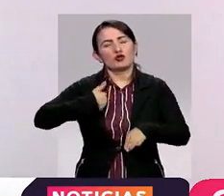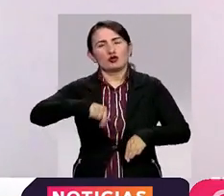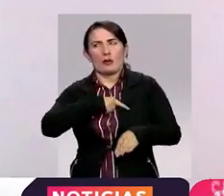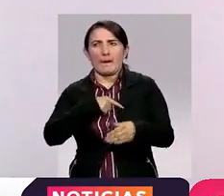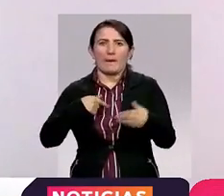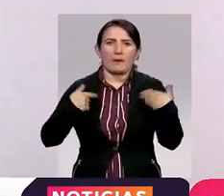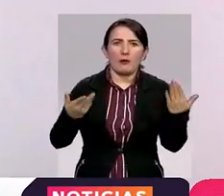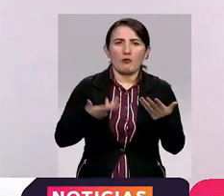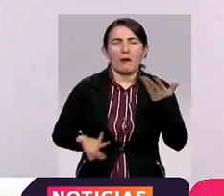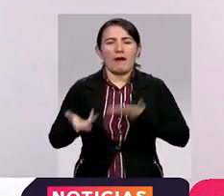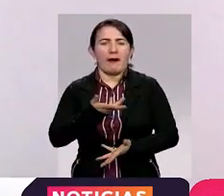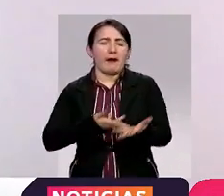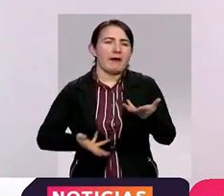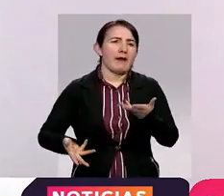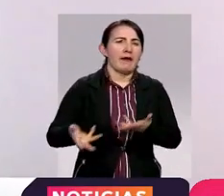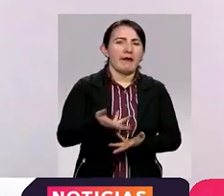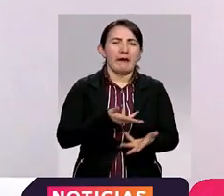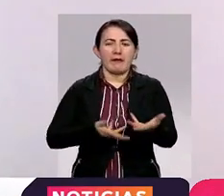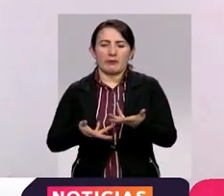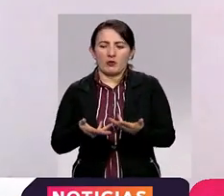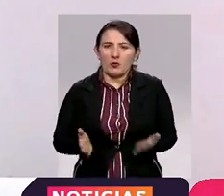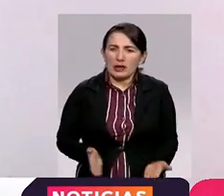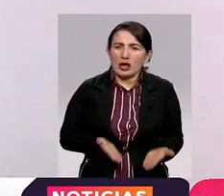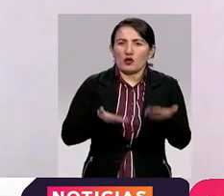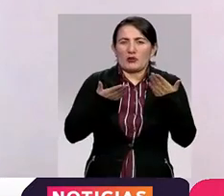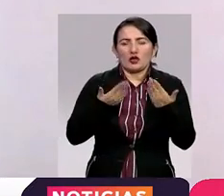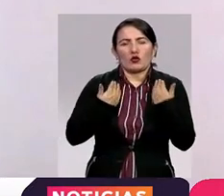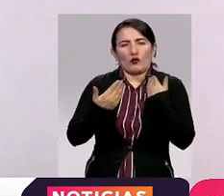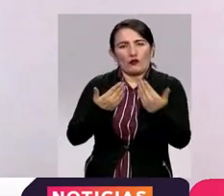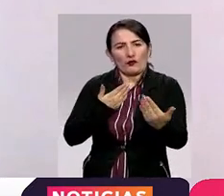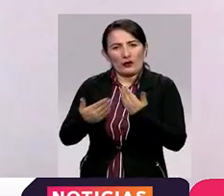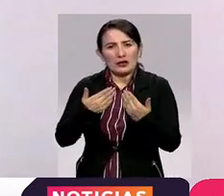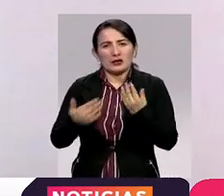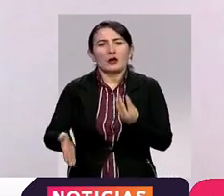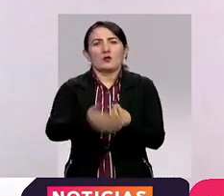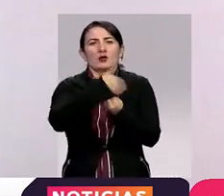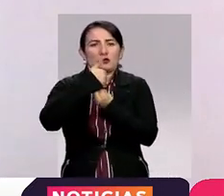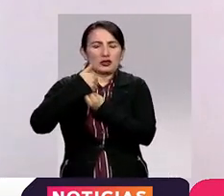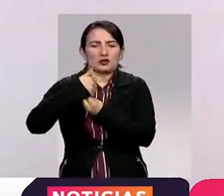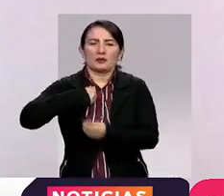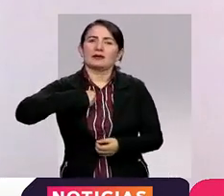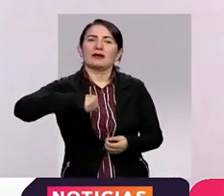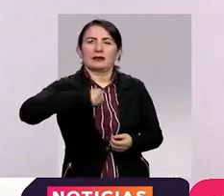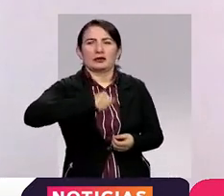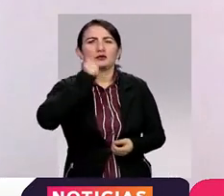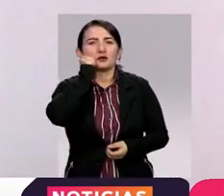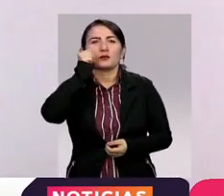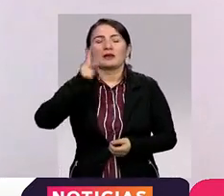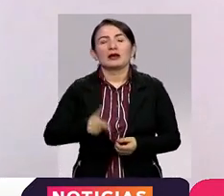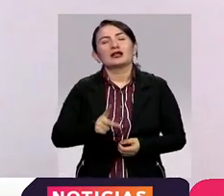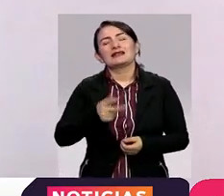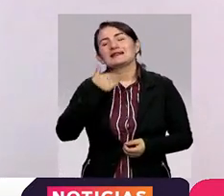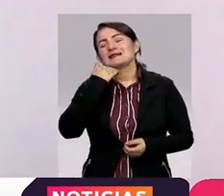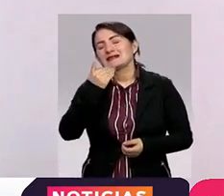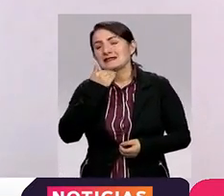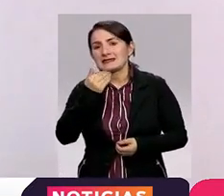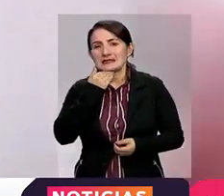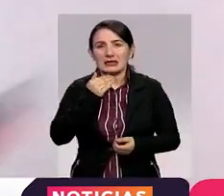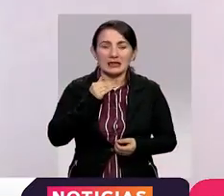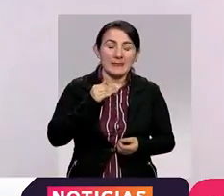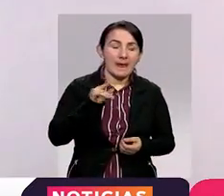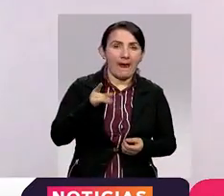ALGO QUE SE HA PUESTO SOBRE